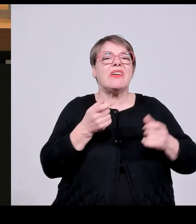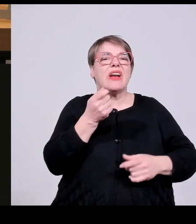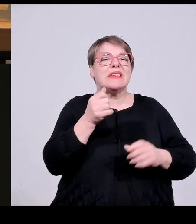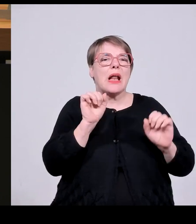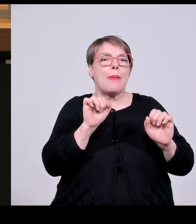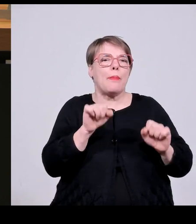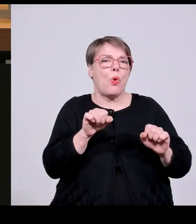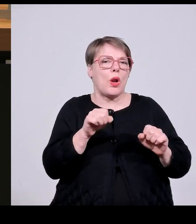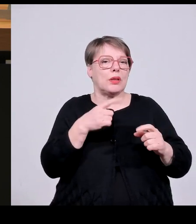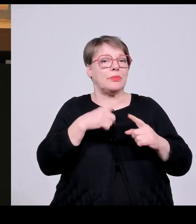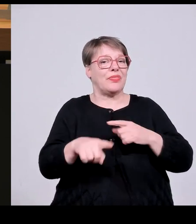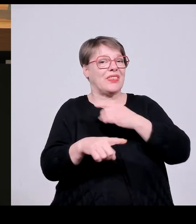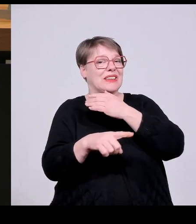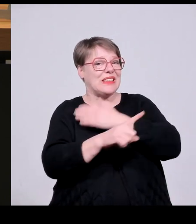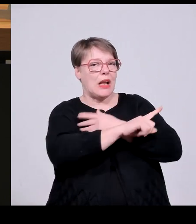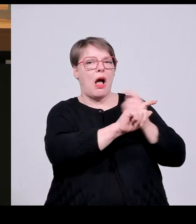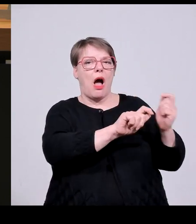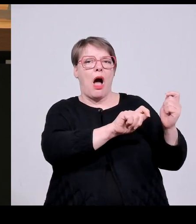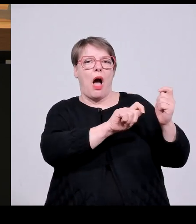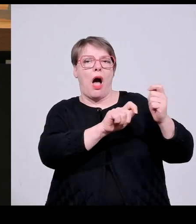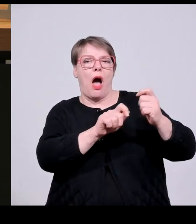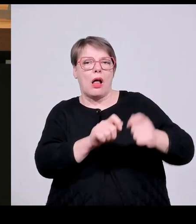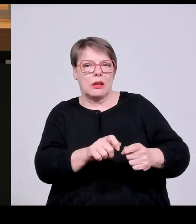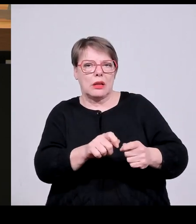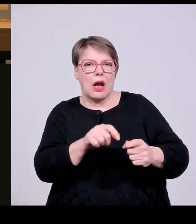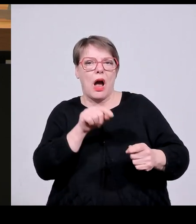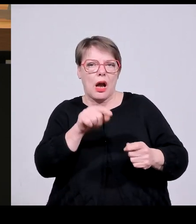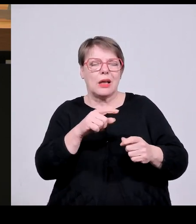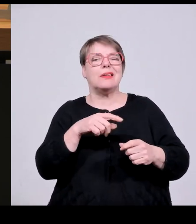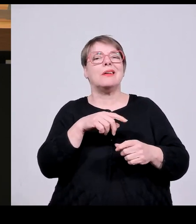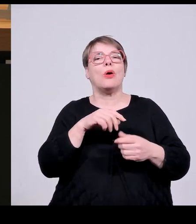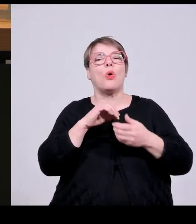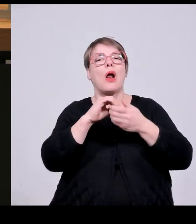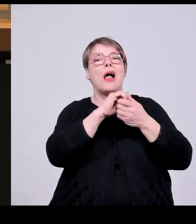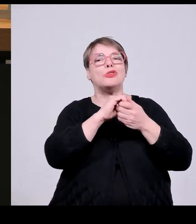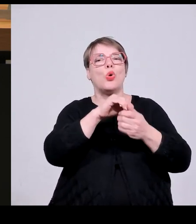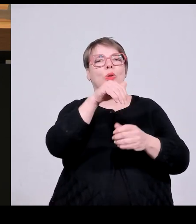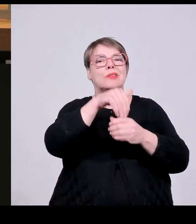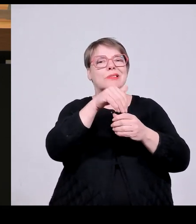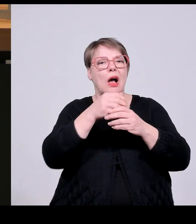Sollen diese Kleingärtner Umschlags eindringen und genutzt werden? Sehr geehrte Damen Herren, wie gut wir